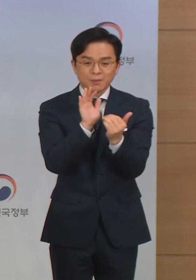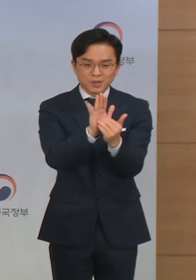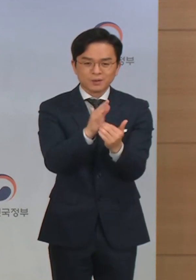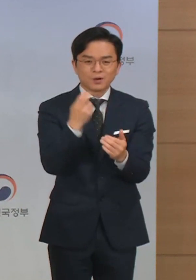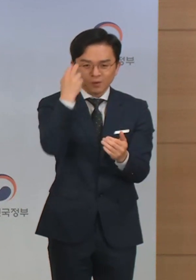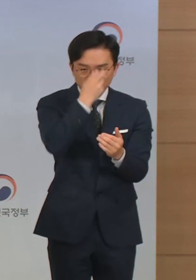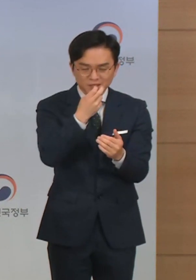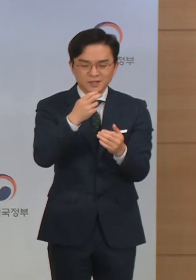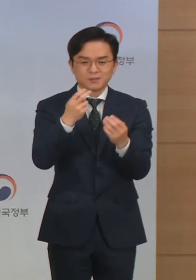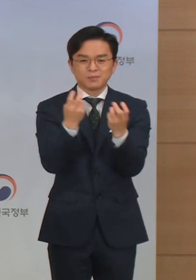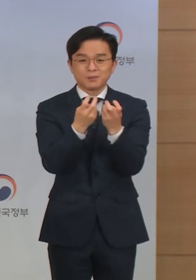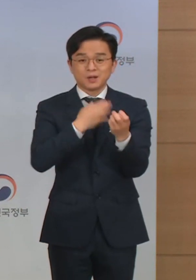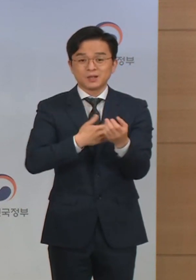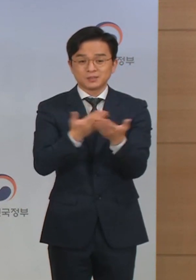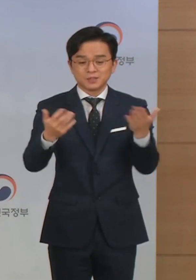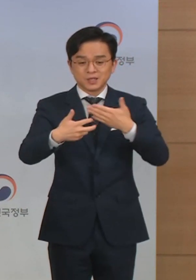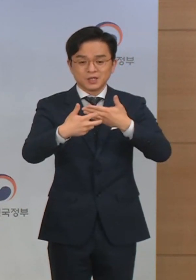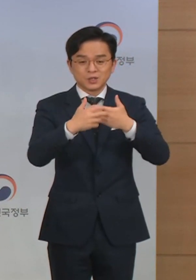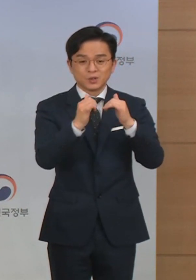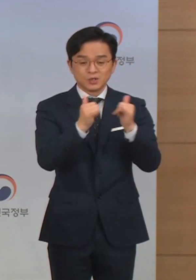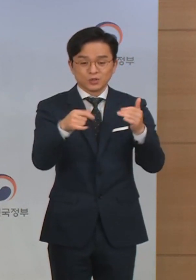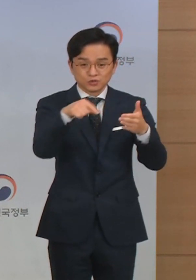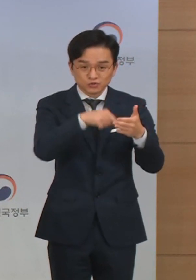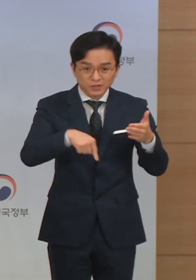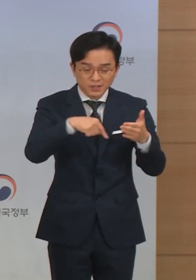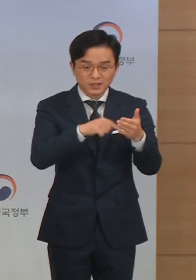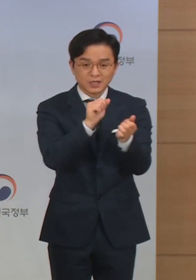의료인력 중 감염자는 4월 3일 0시 기준